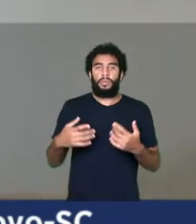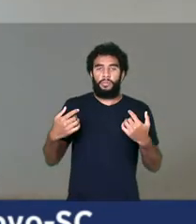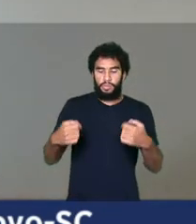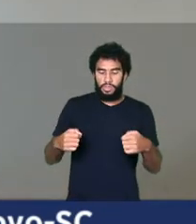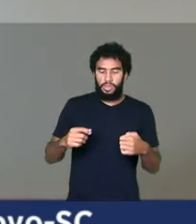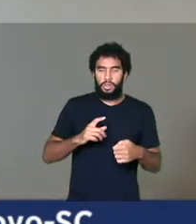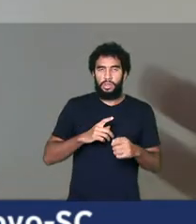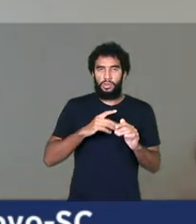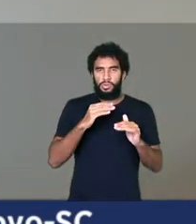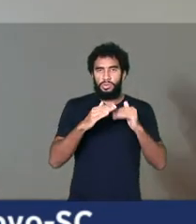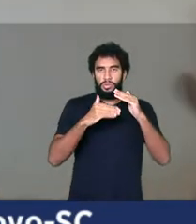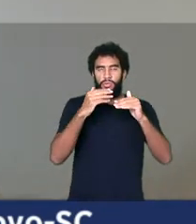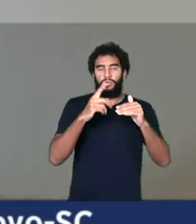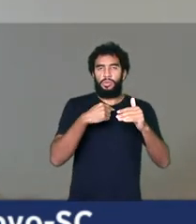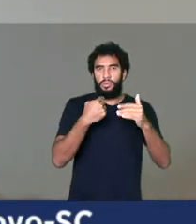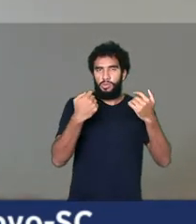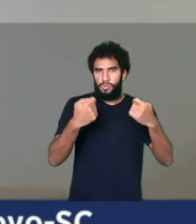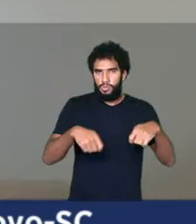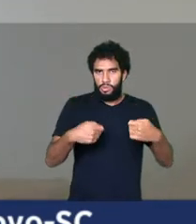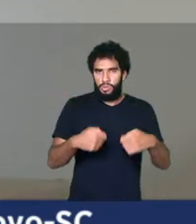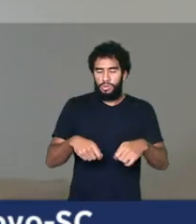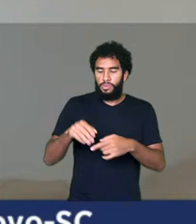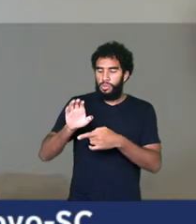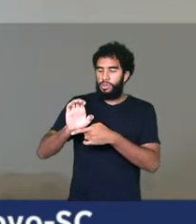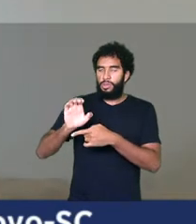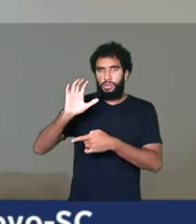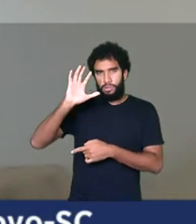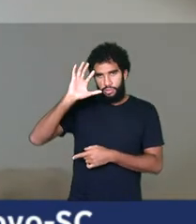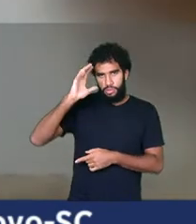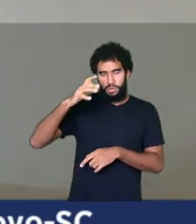LÓGICO QUE PARA TER MAIS DESENVOLVIMENTO NÓS PRECISAMOS DEIXAR QUE OS ESTADOS DESIGNAM POR SI, OS